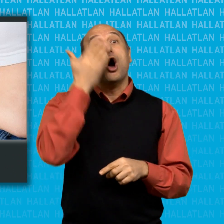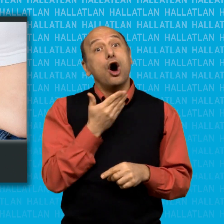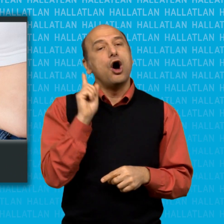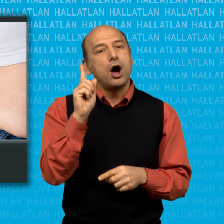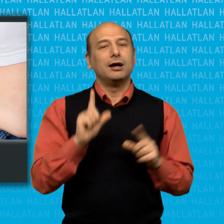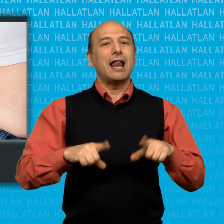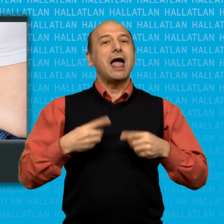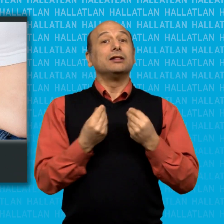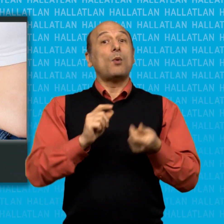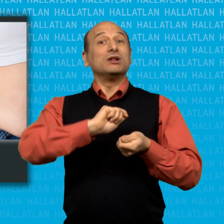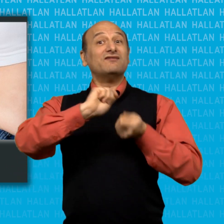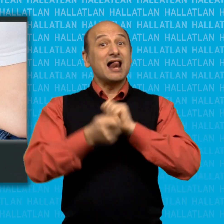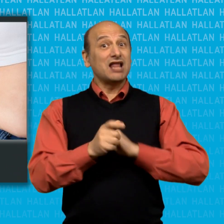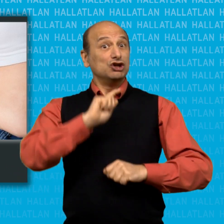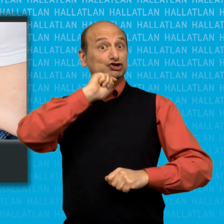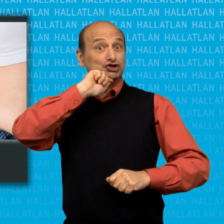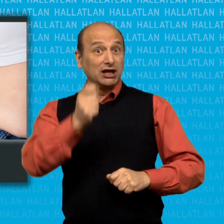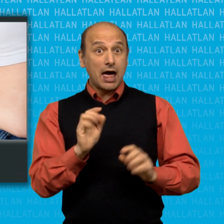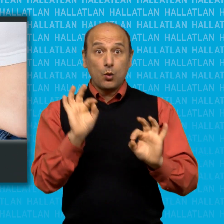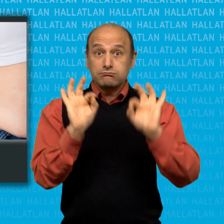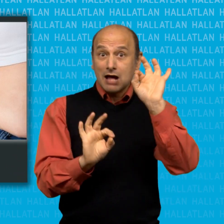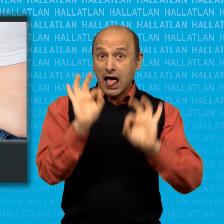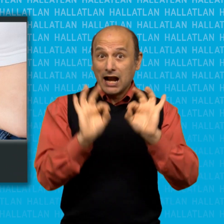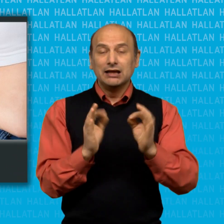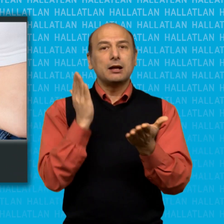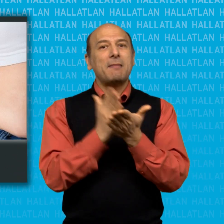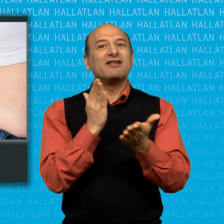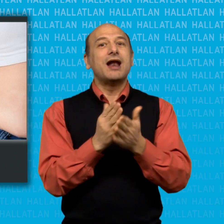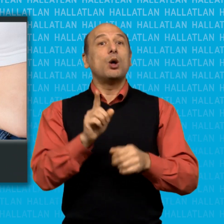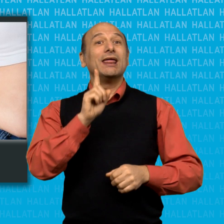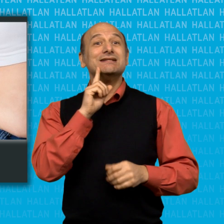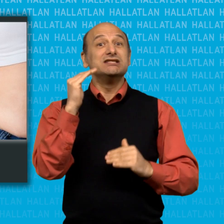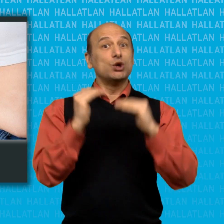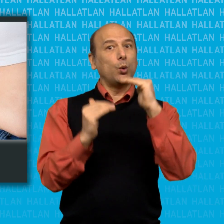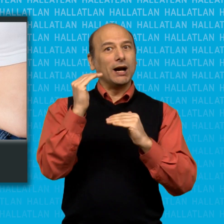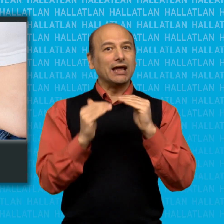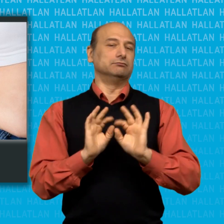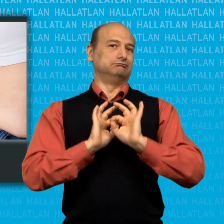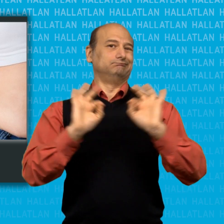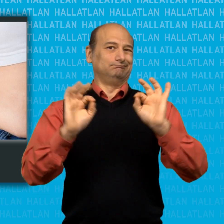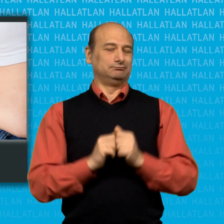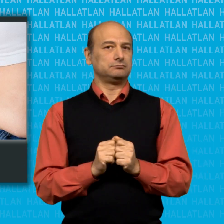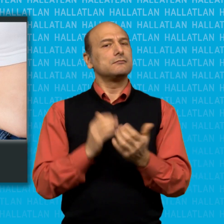ha az életmódváltással végül sikerül beállítani a megfelelő inzulin értéket.